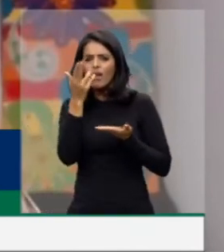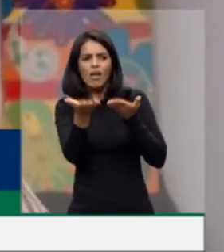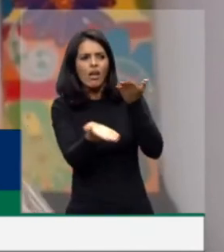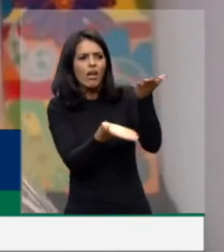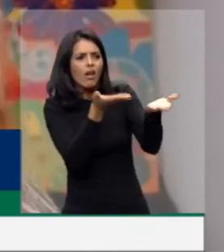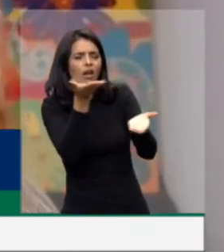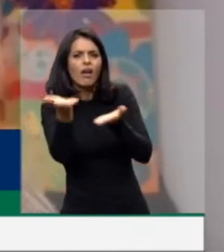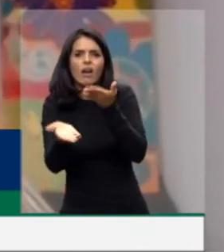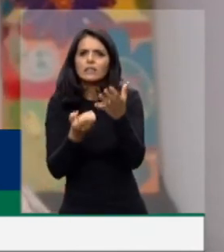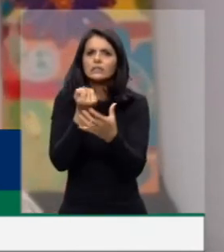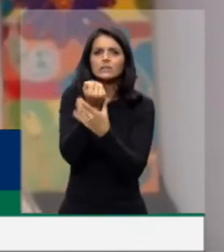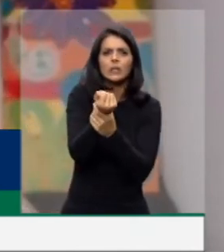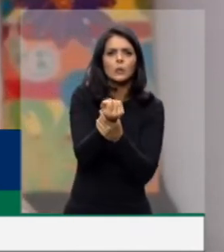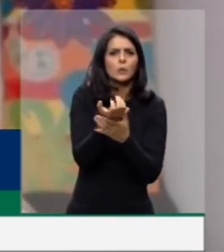PELA VACINA, ANOS EA POR ELA AQUI NO BRASIL TEM GENTE